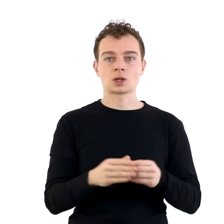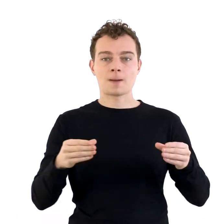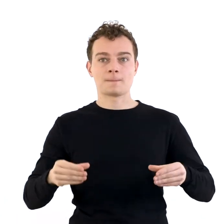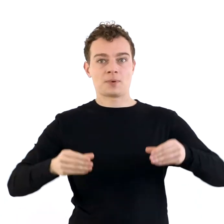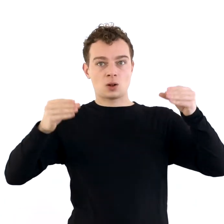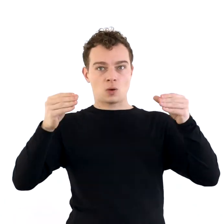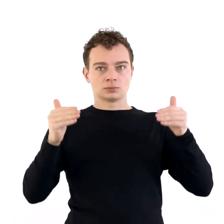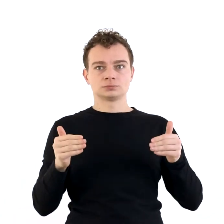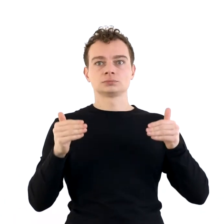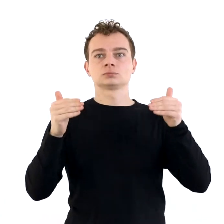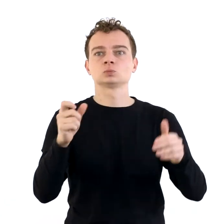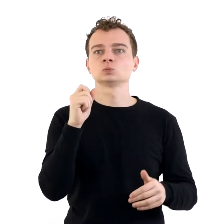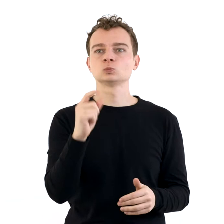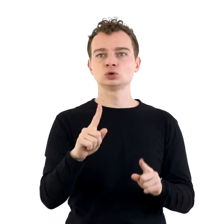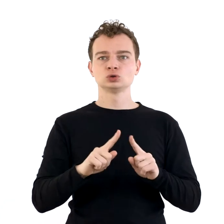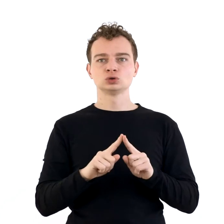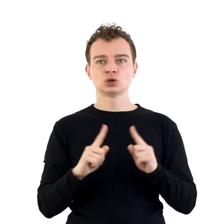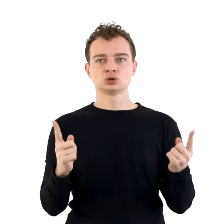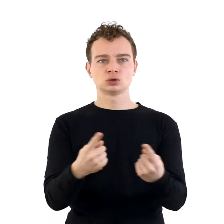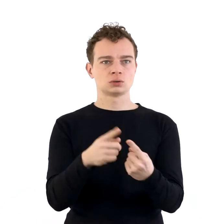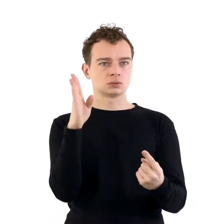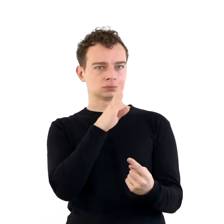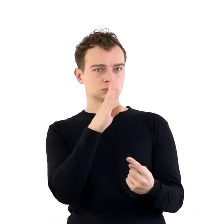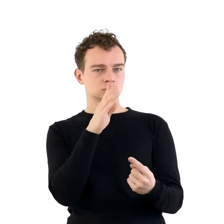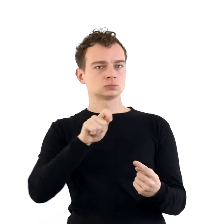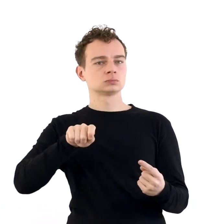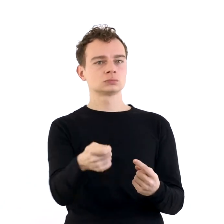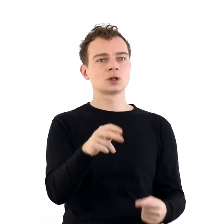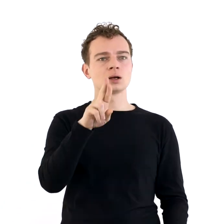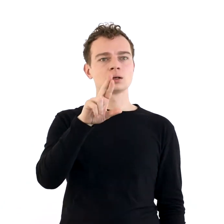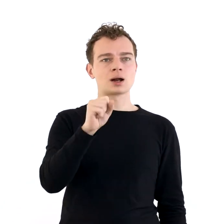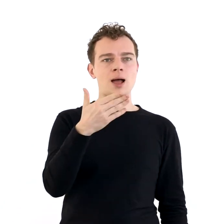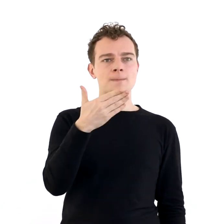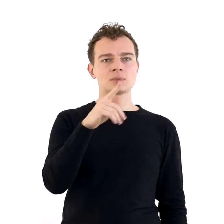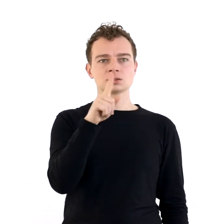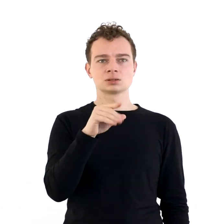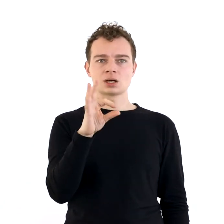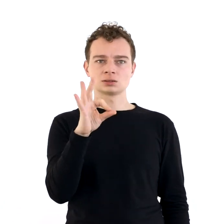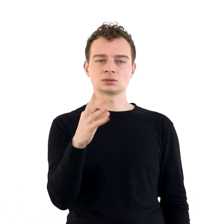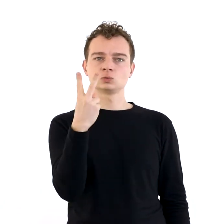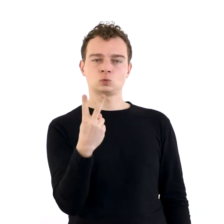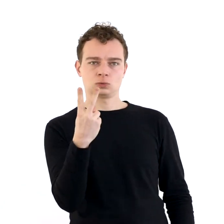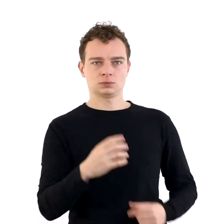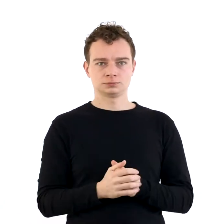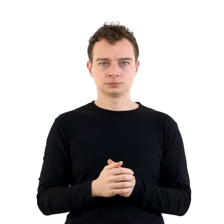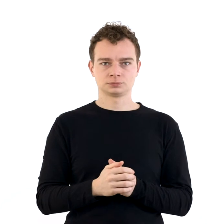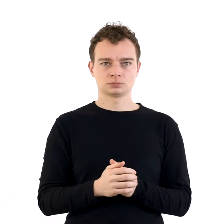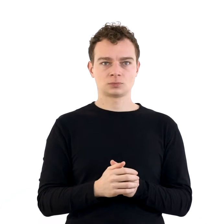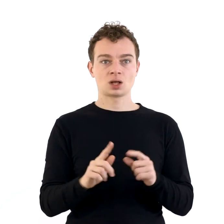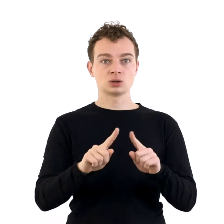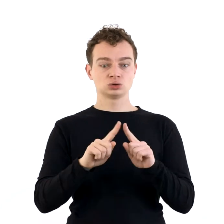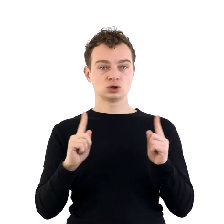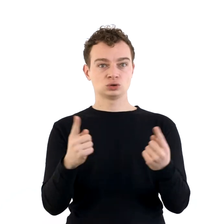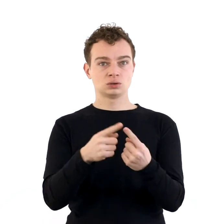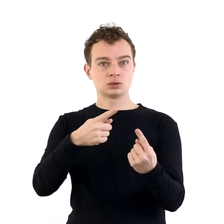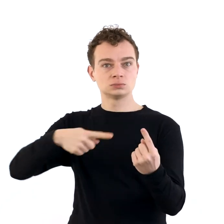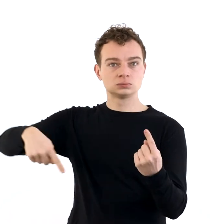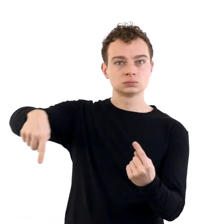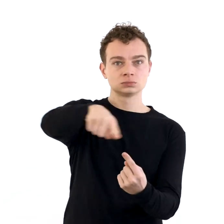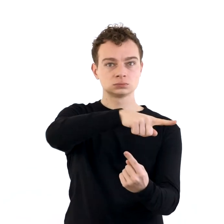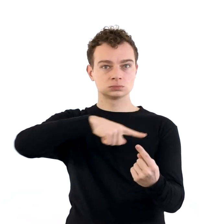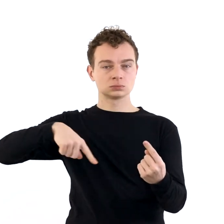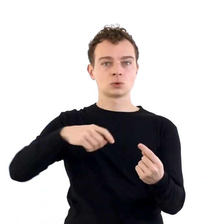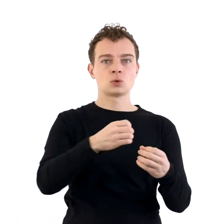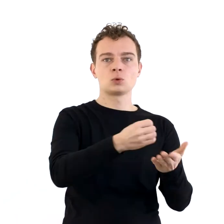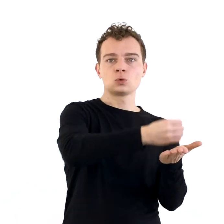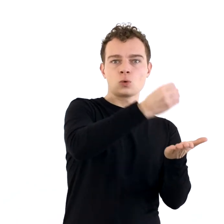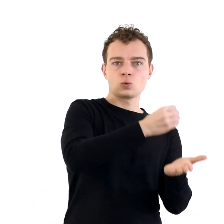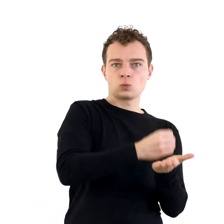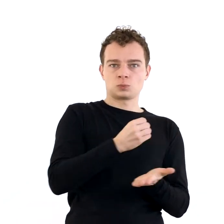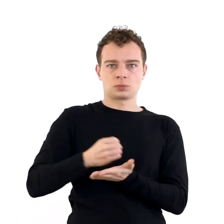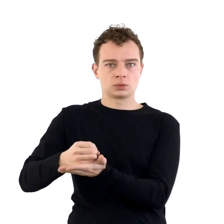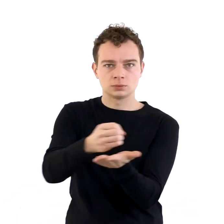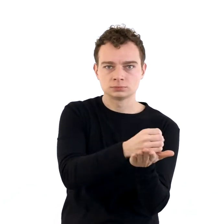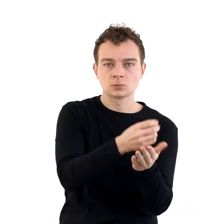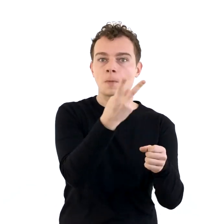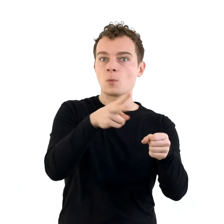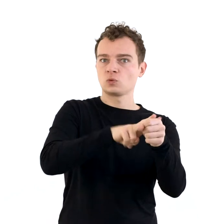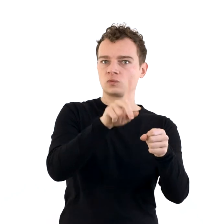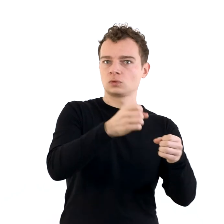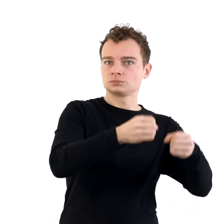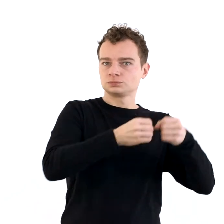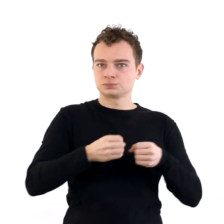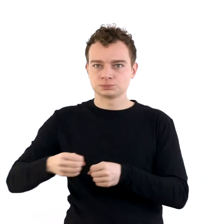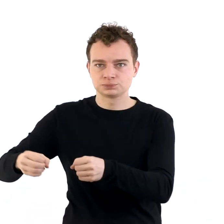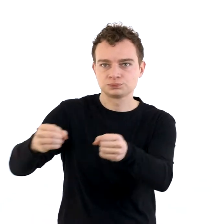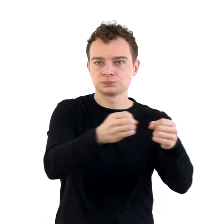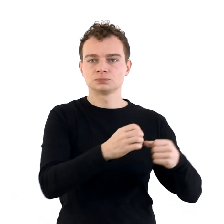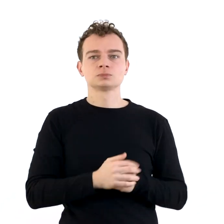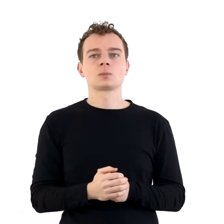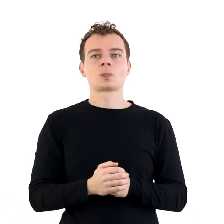Za pylonami znajduje się dziedziniec Ramzesa II otoczony podwójną kolumnadą po prawej stronie znajduje się kaplica Hatszepsut, po lewej, na ruinach świątyni, zbudowano meczet Abu al-Haggag.